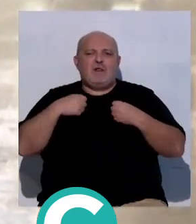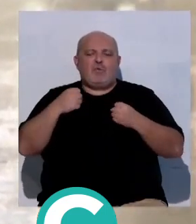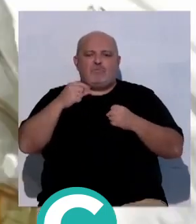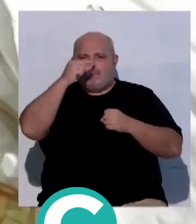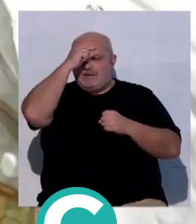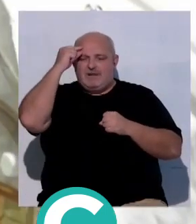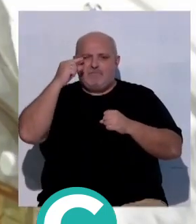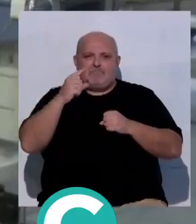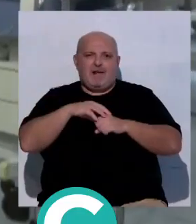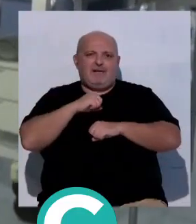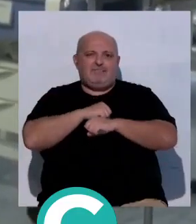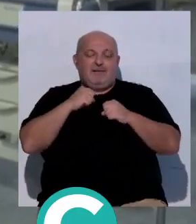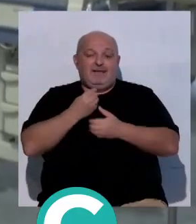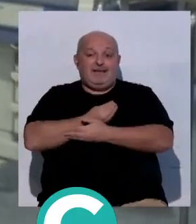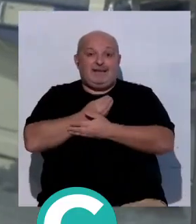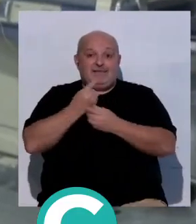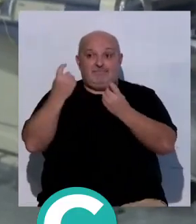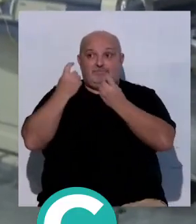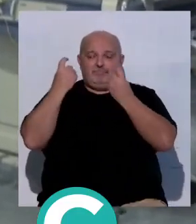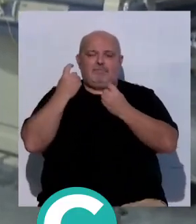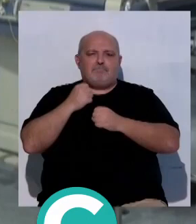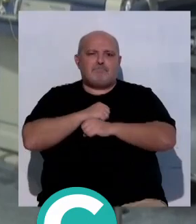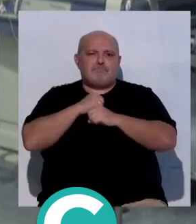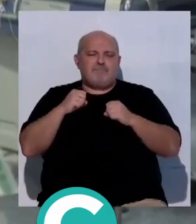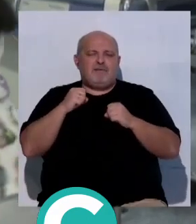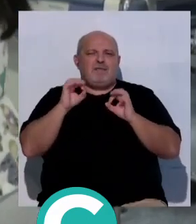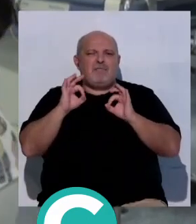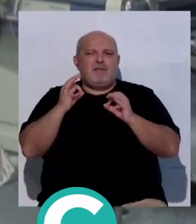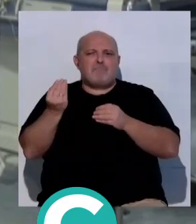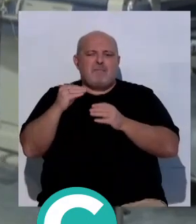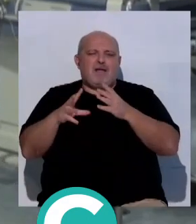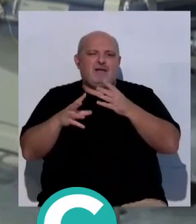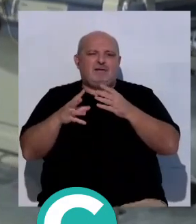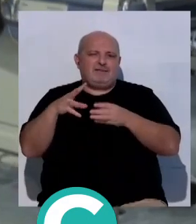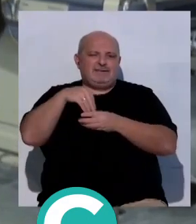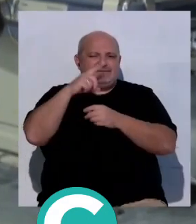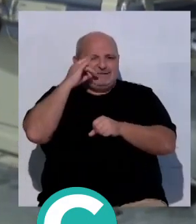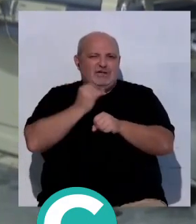sanitarios de neonatología y la incorporación de especialistas en psicología para la atención de